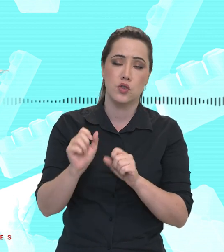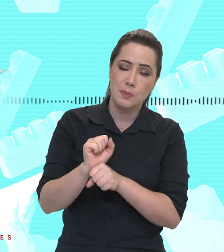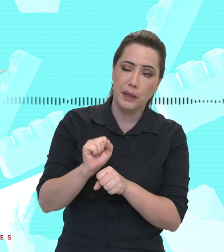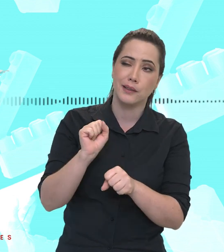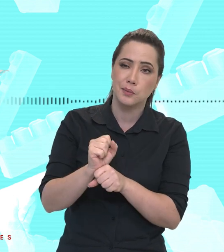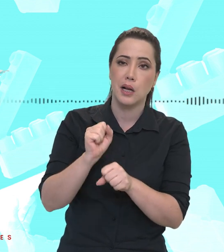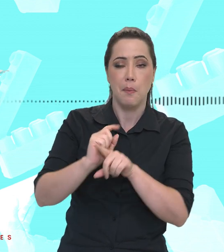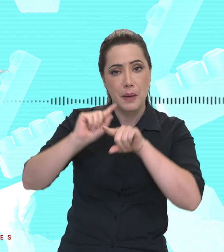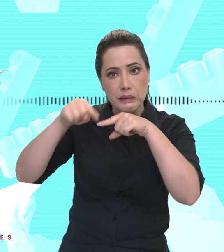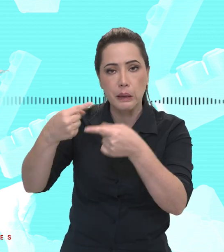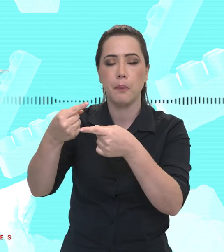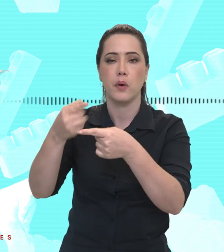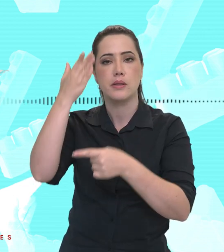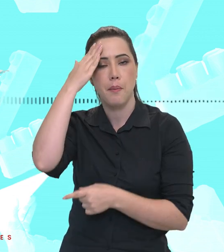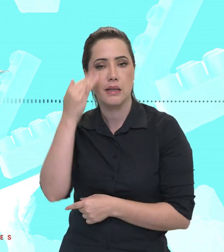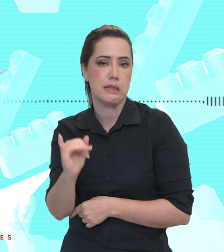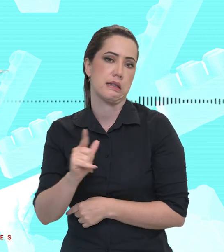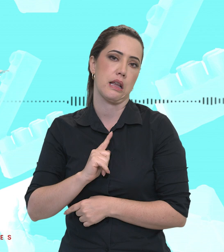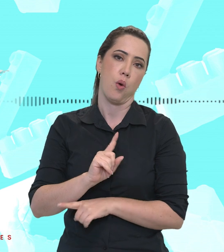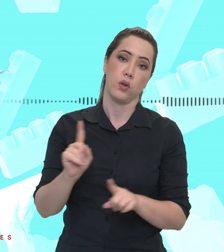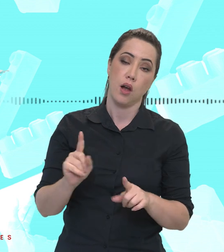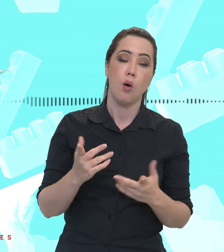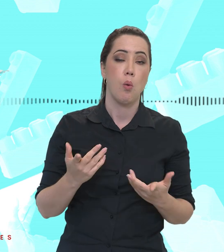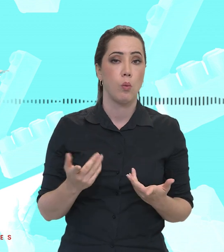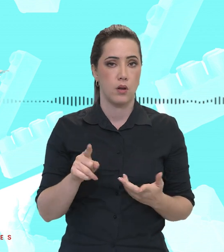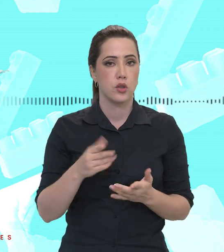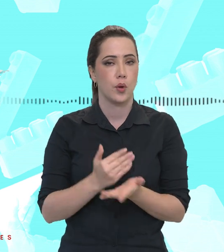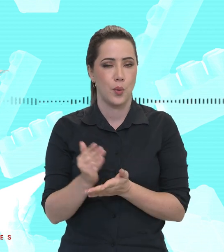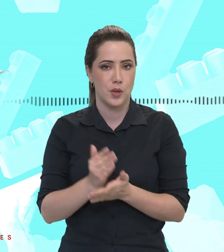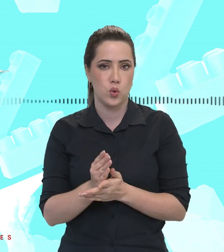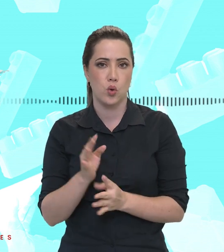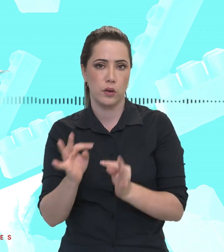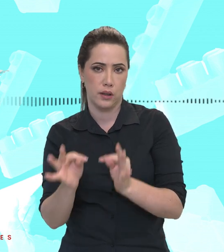já iniciou uma série de investigações médicas. Talvez seja TDAH mesmo, mas ela